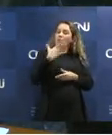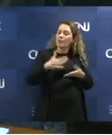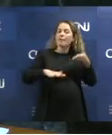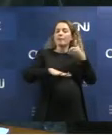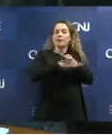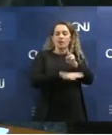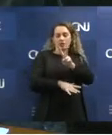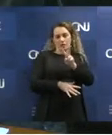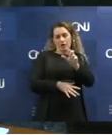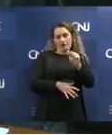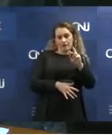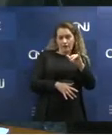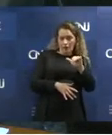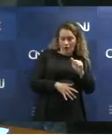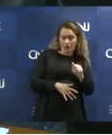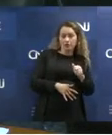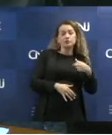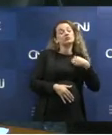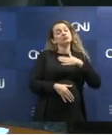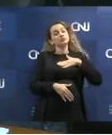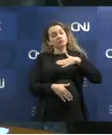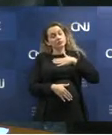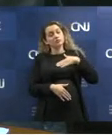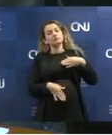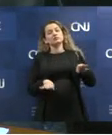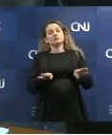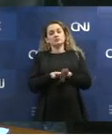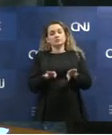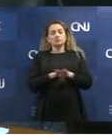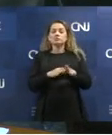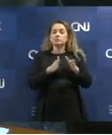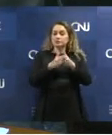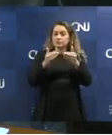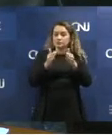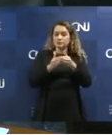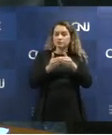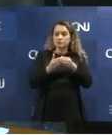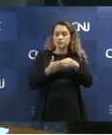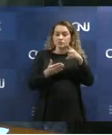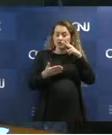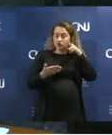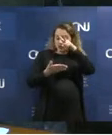Eu até gostaria de ter pedido uma vista porque haveria a possibilidade